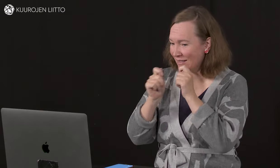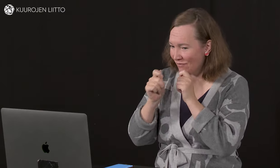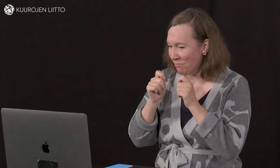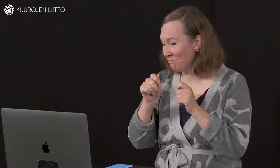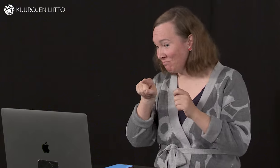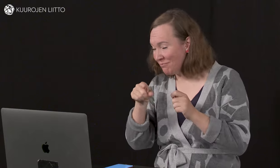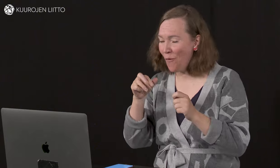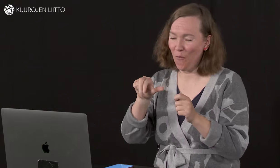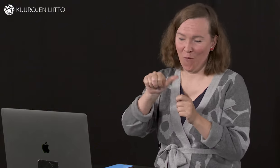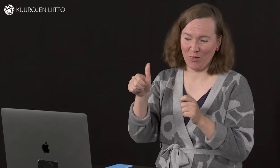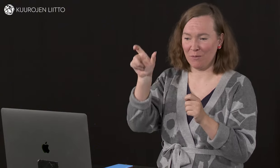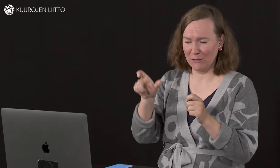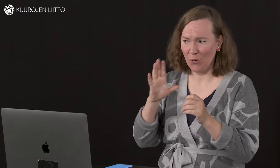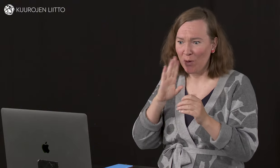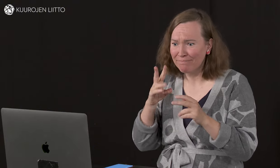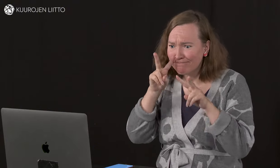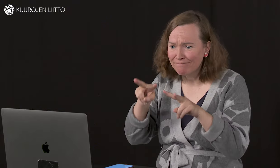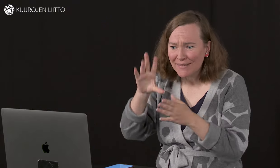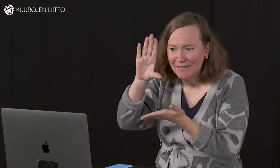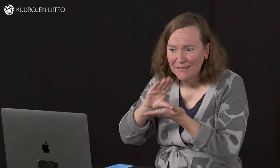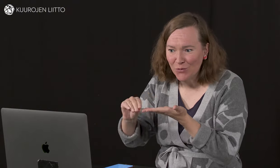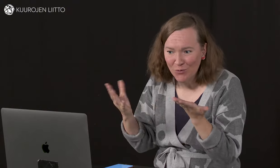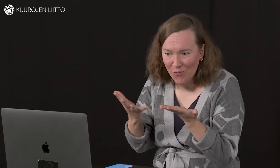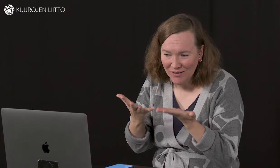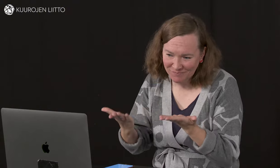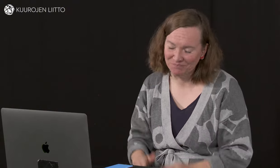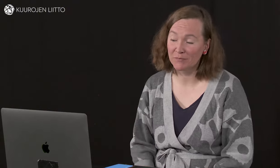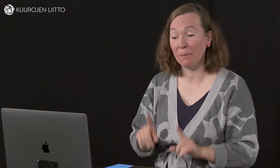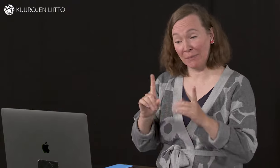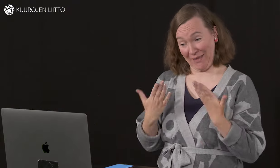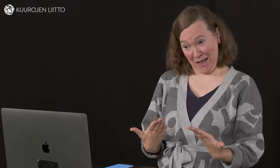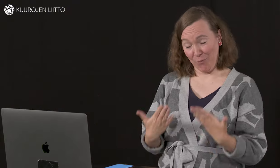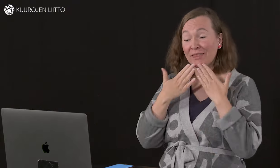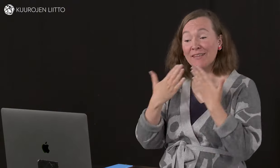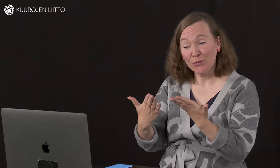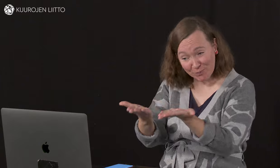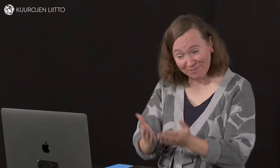tai jotakuta toista ihmistä, ja katsotaan mikä kokouksen tulos on. Mutta nyt kiitämme sinua.